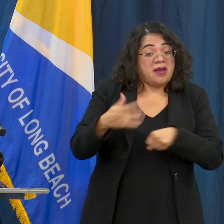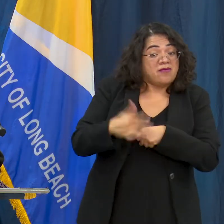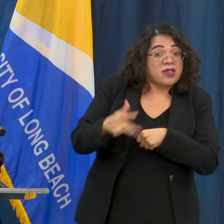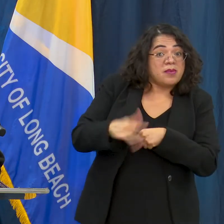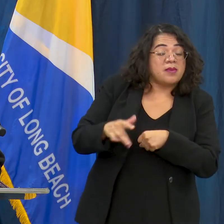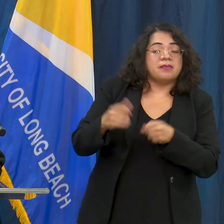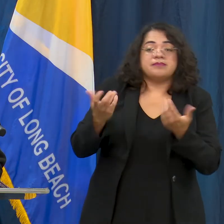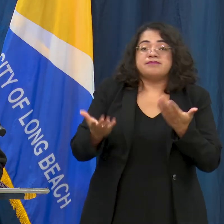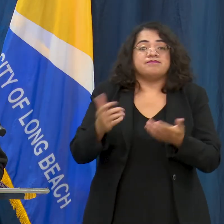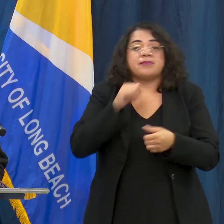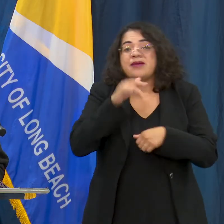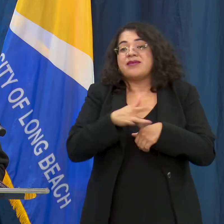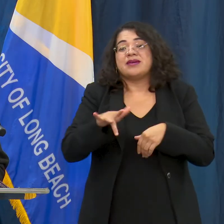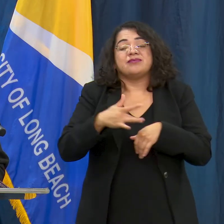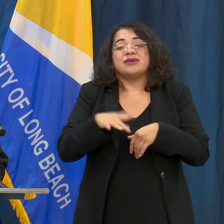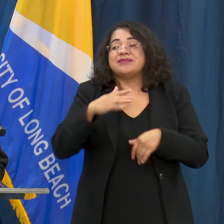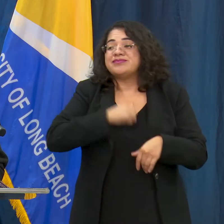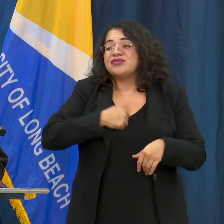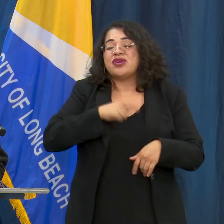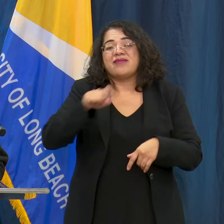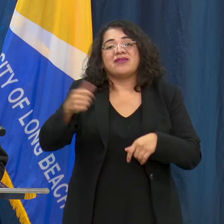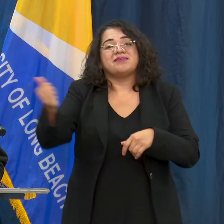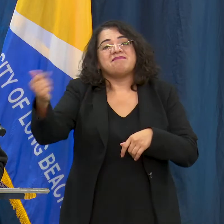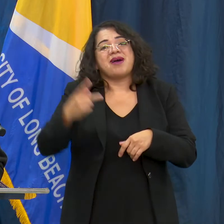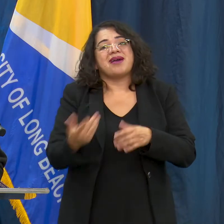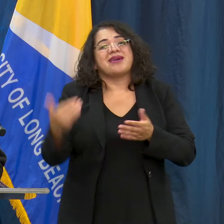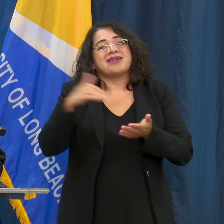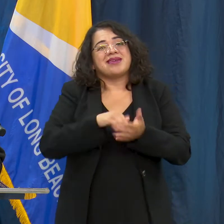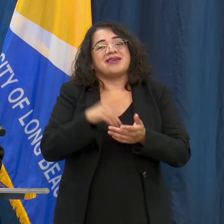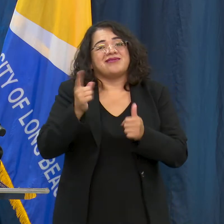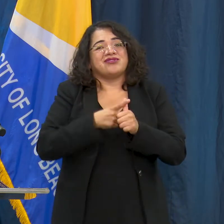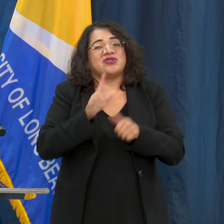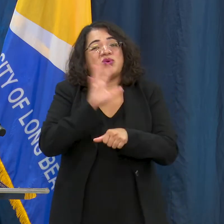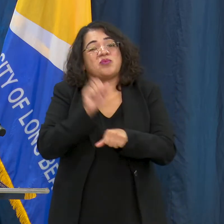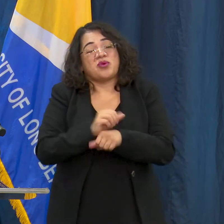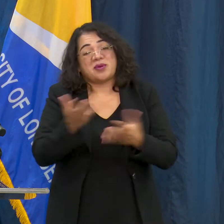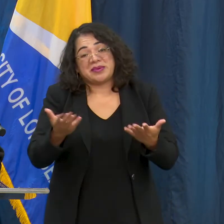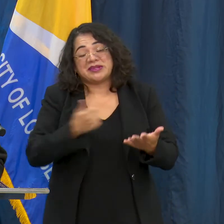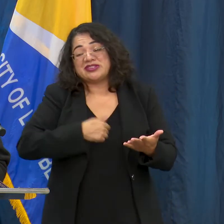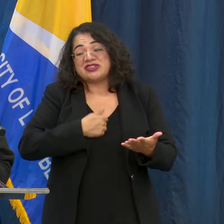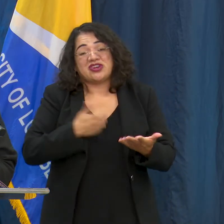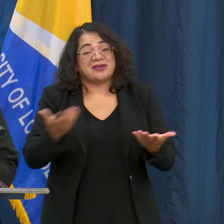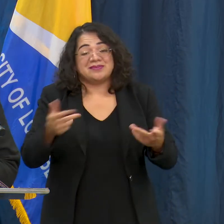personas que hagan a support una de mint a son wretch asados tenemos que poner UN